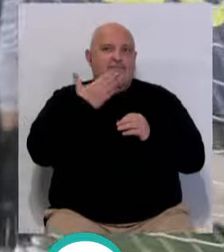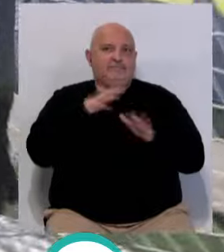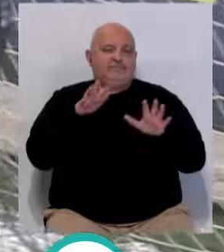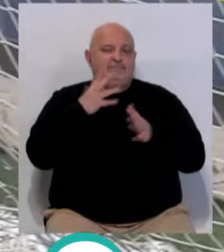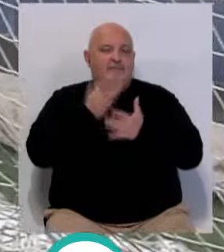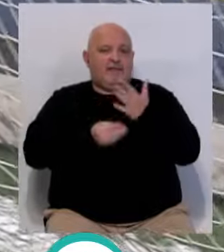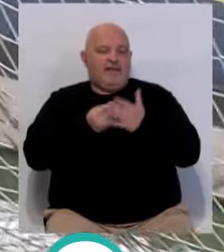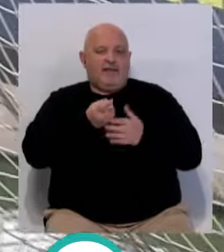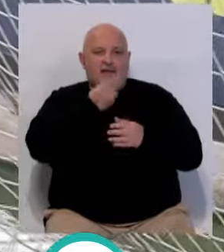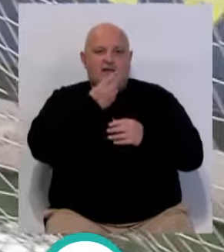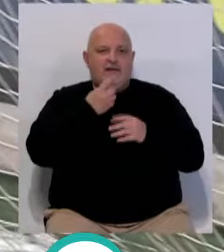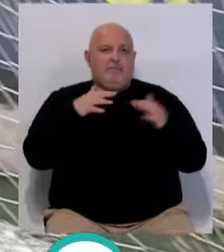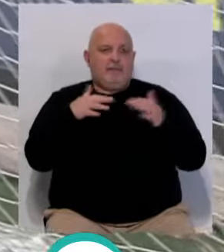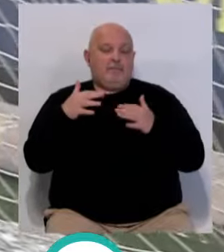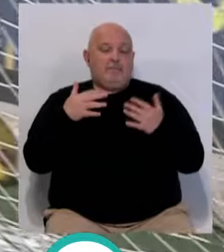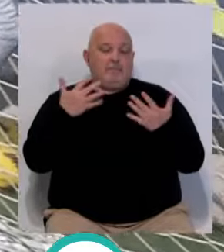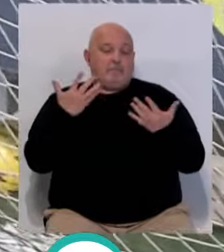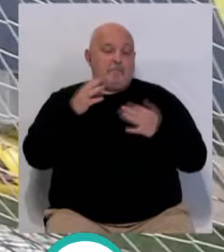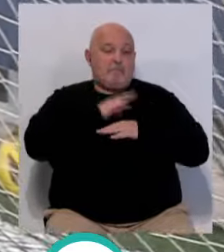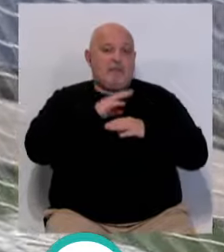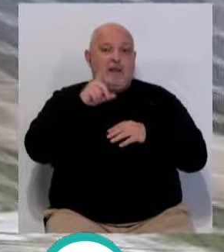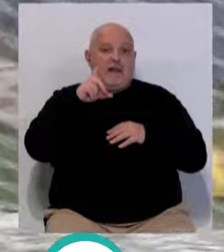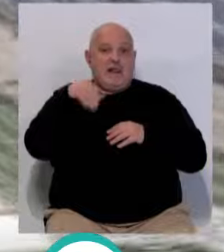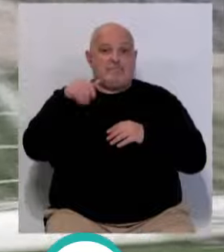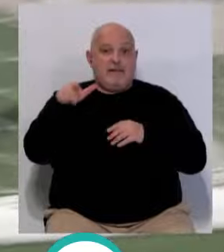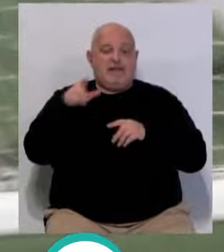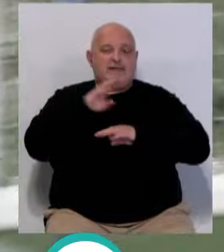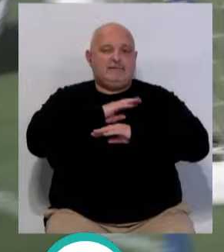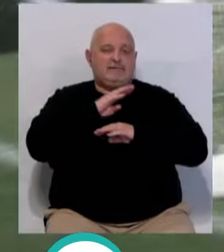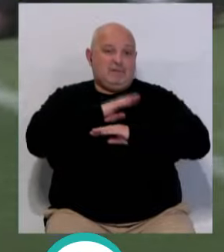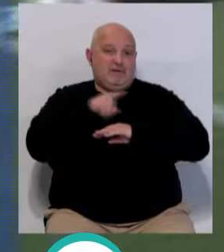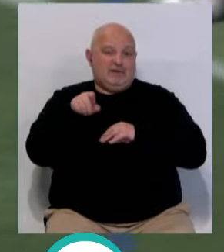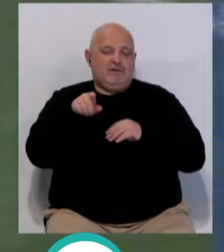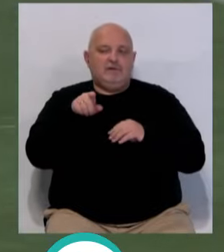y eso hacen grandes partidos eh le desma también tiene un inconveniente en el sentido de que tiene